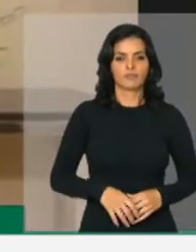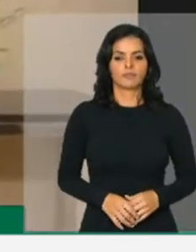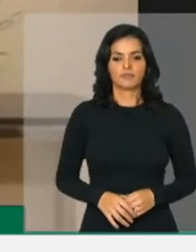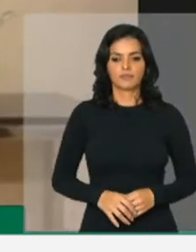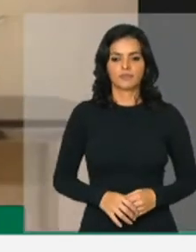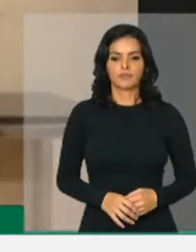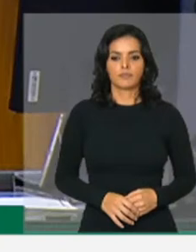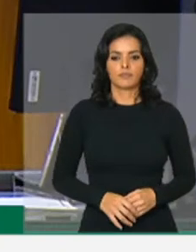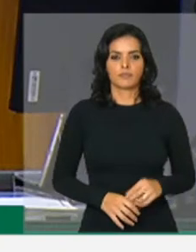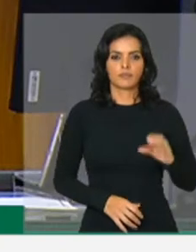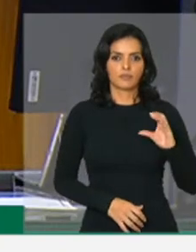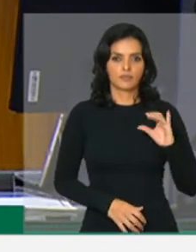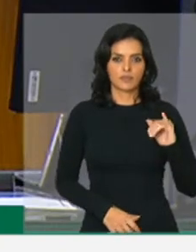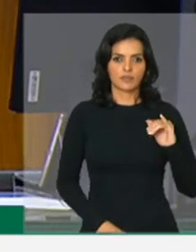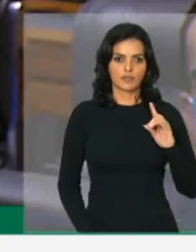PRECISA CONTINUAR SENDO DEBATIDA. NINGUÉM PODE